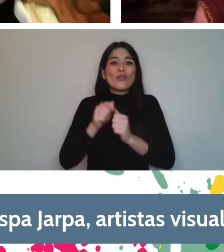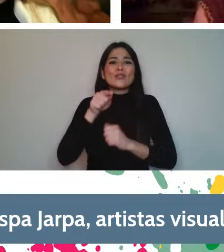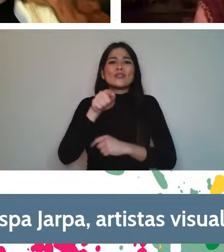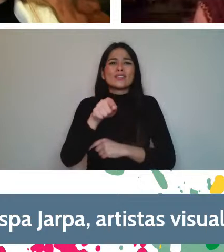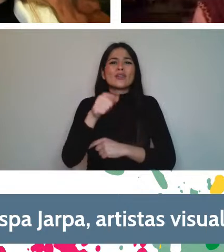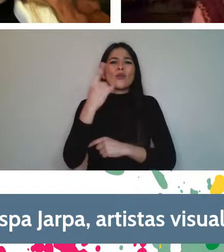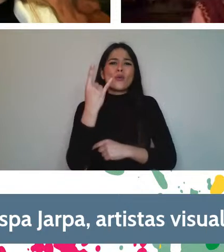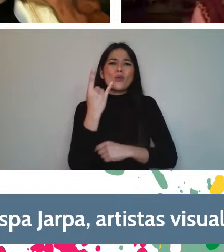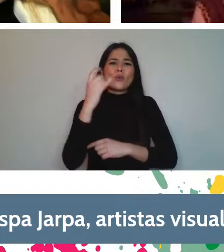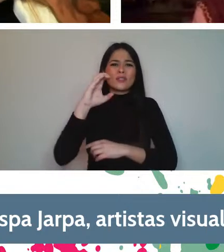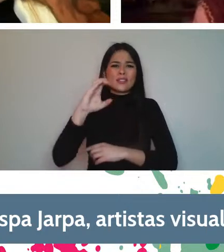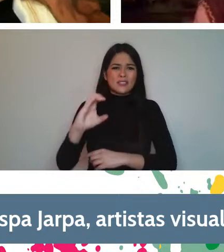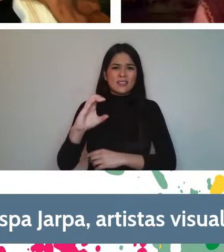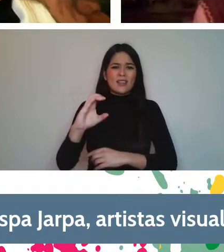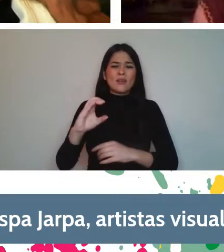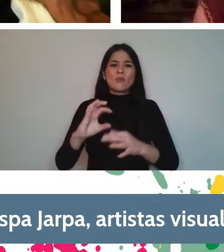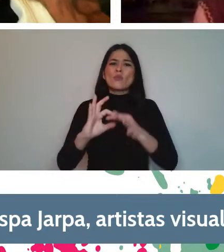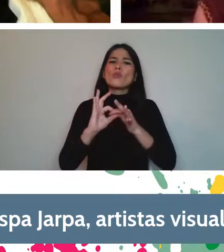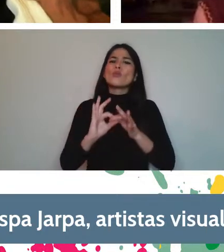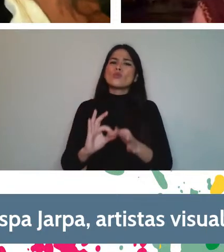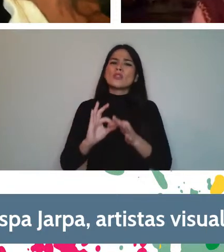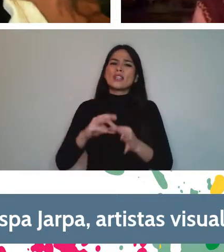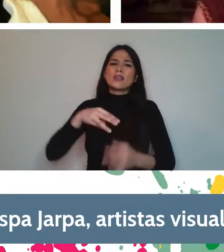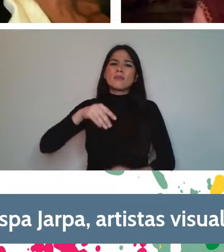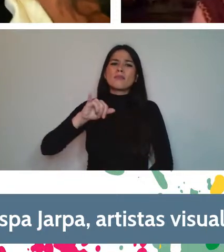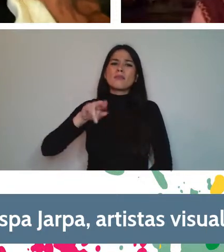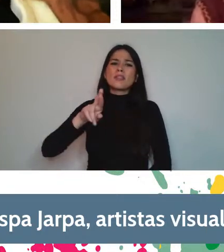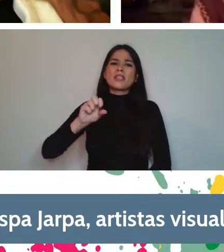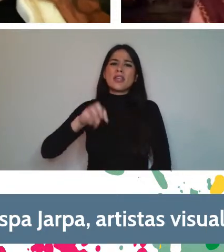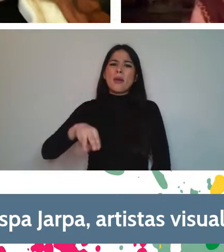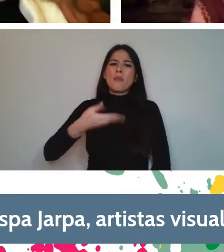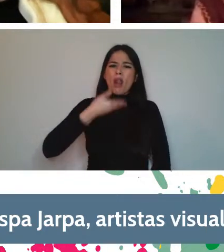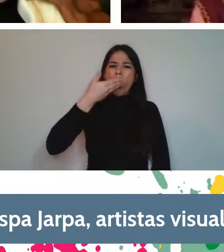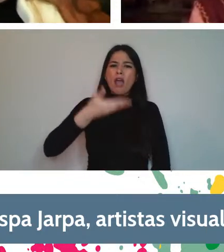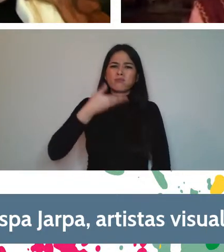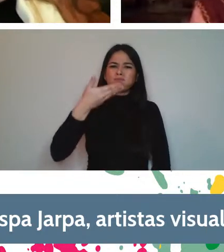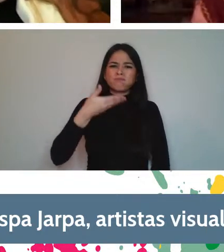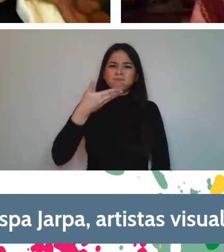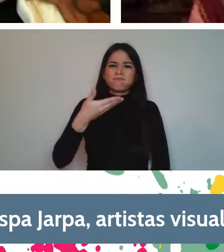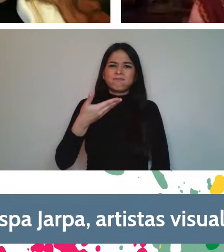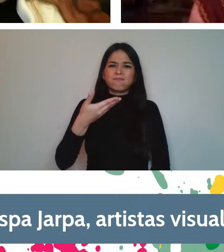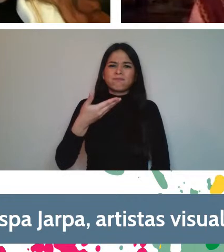Muchísimas gracias, Miryam, por tus palabras. Realmente me conmueven, gracias.